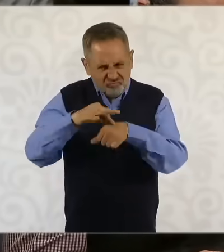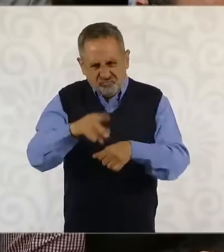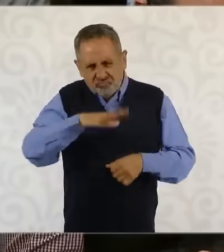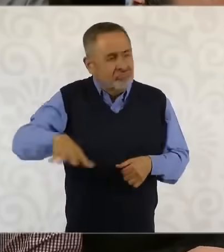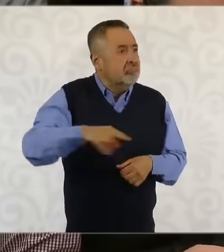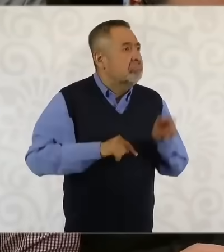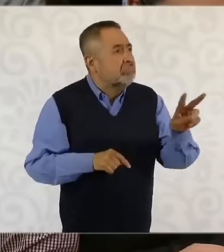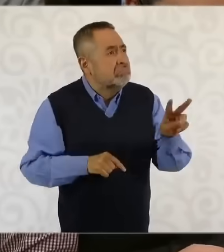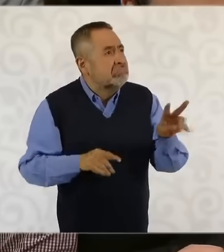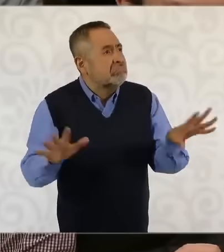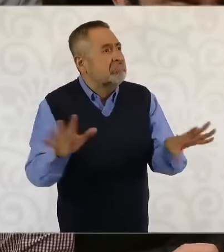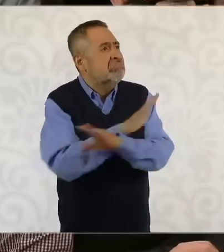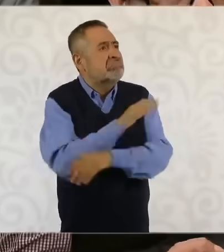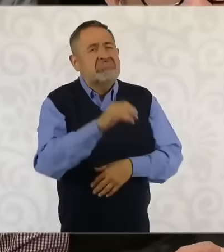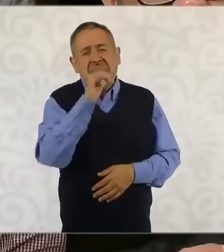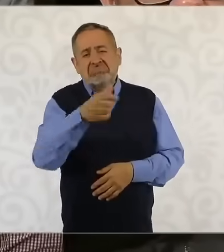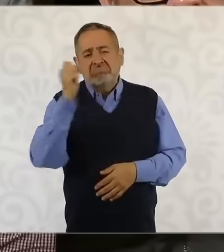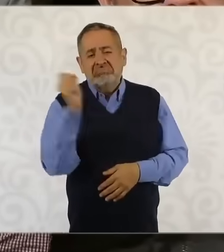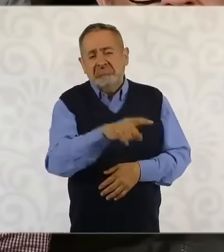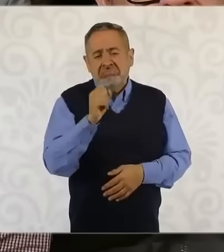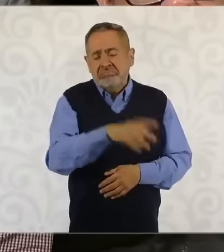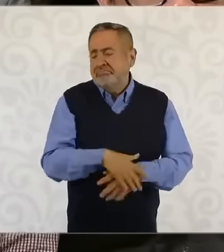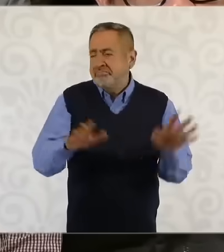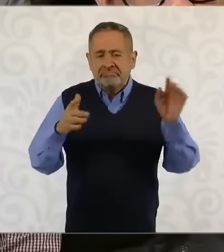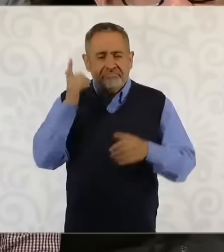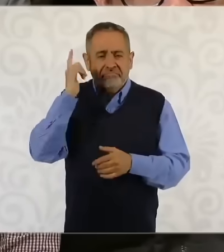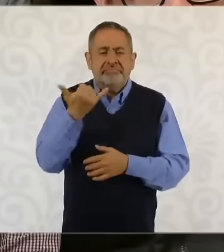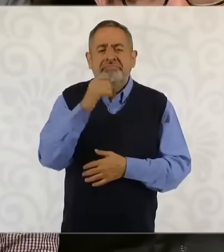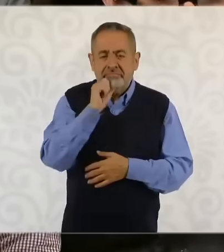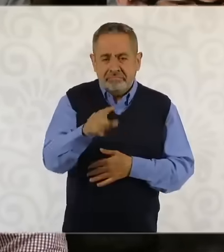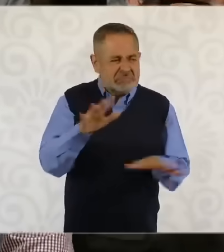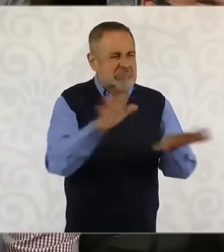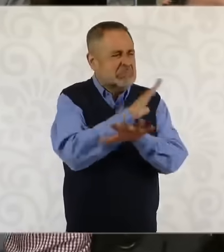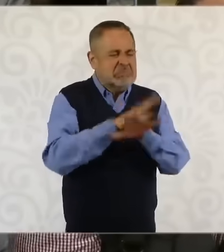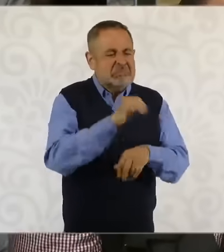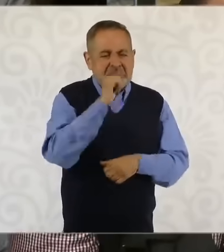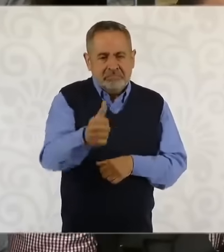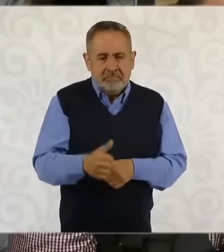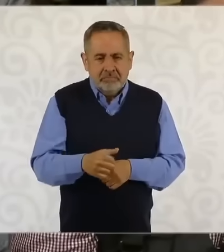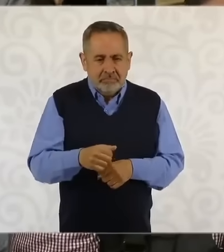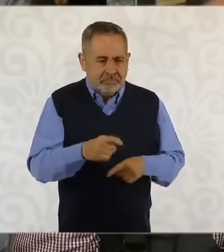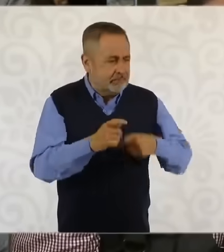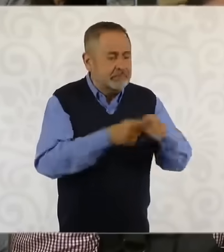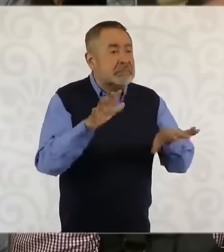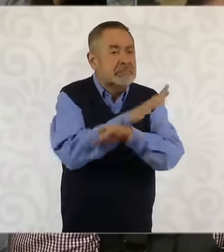cambiar algo que ojalá eh además ni va a cambiar algo porque no se ha renovado ni los policías ni